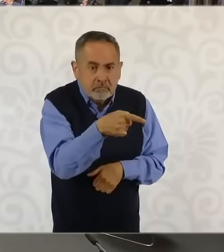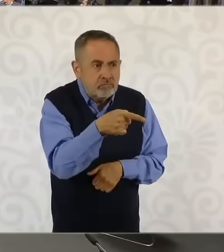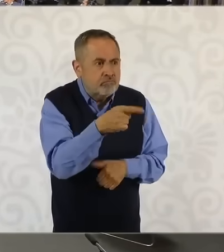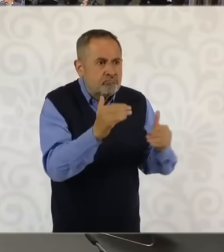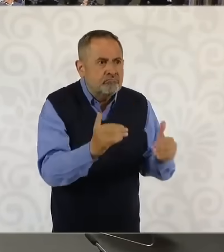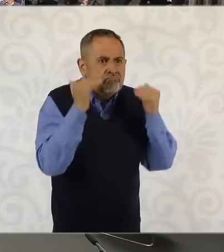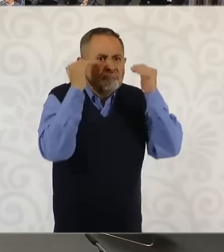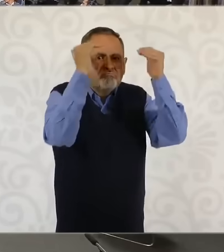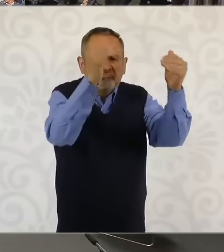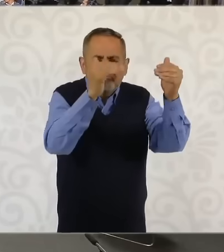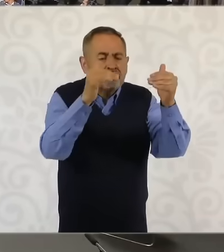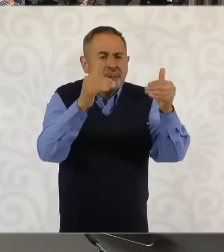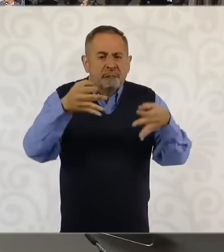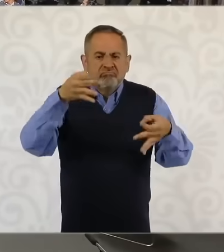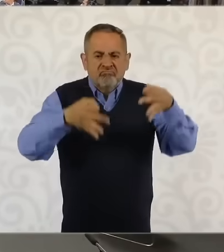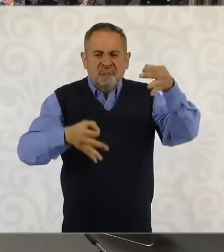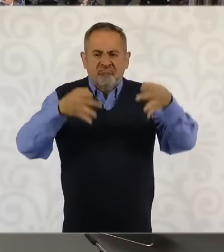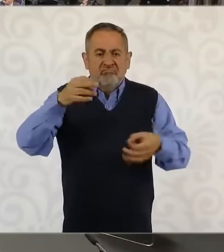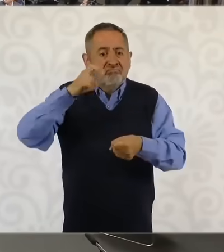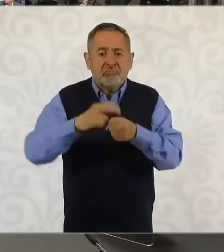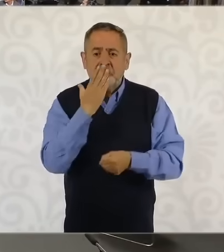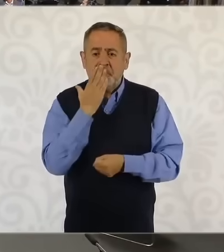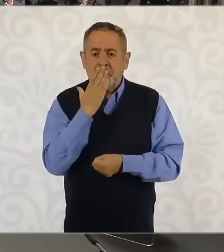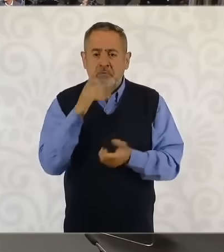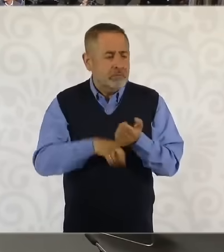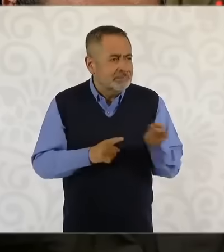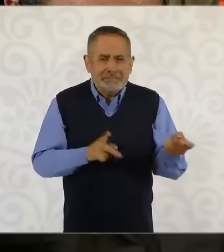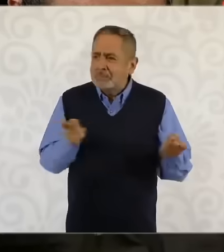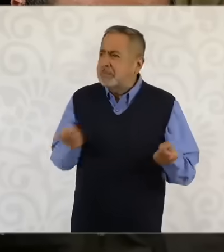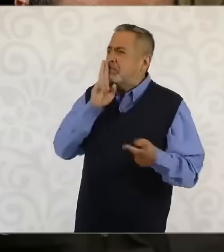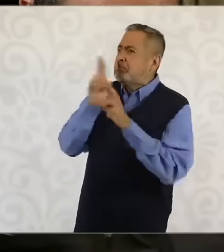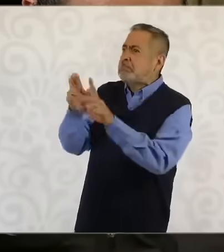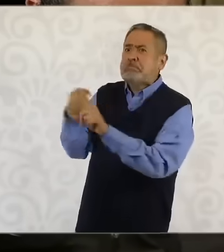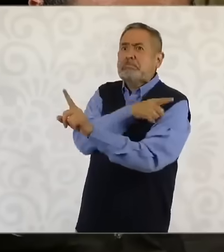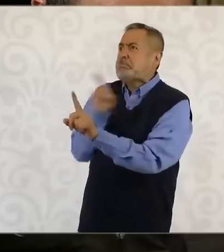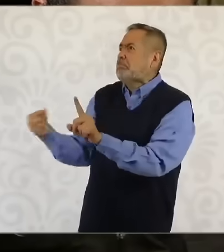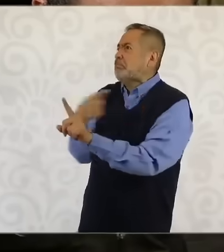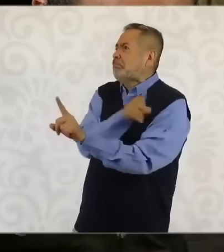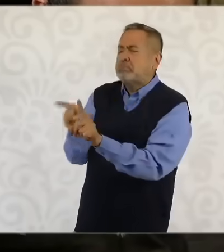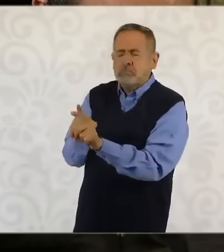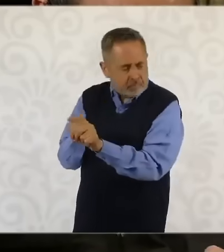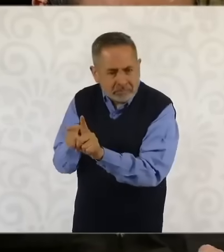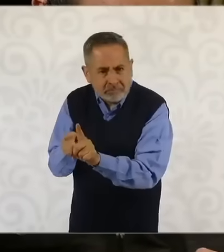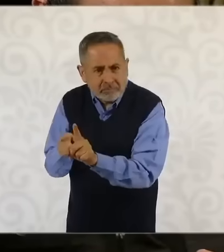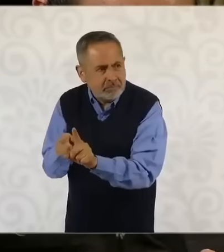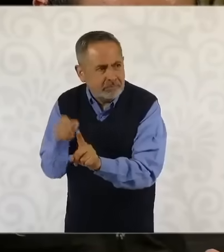de Justicia en Sonora de su respuesta lo que yo considero más relevante es que dijo es que el que